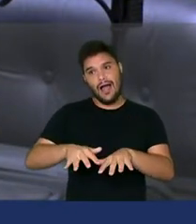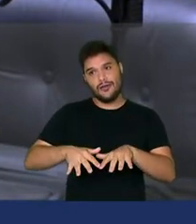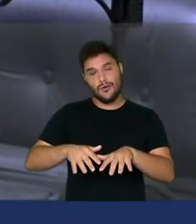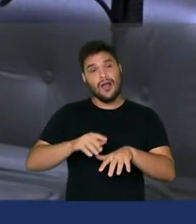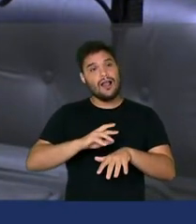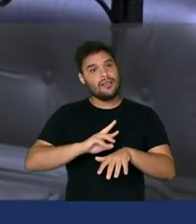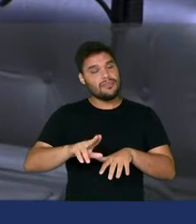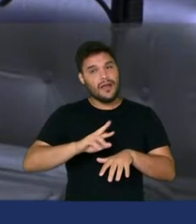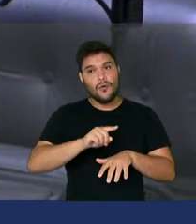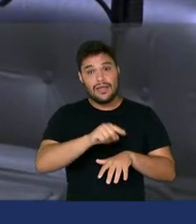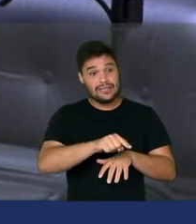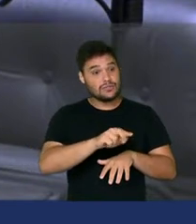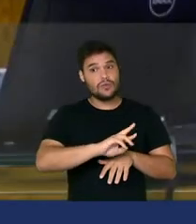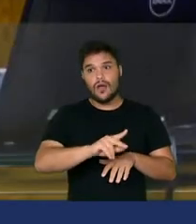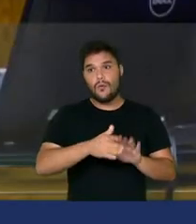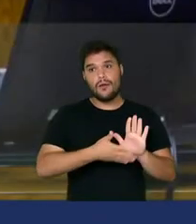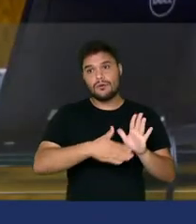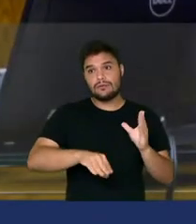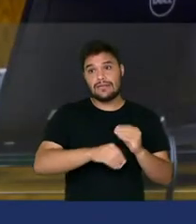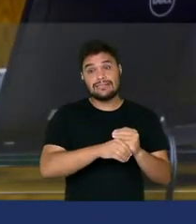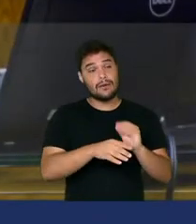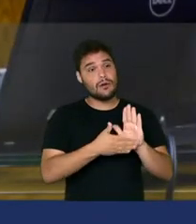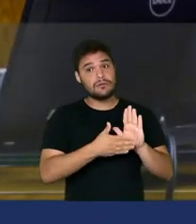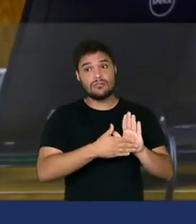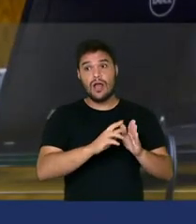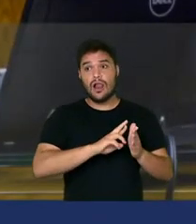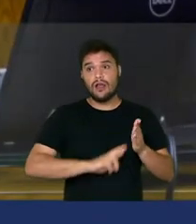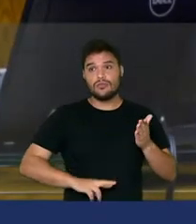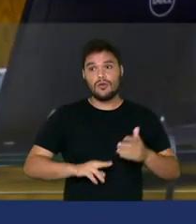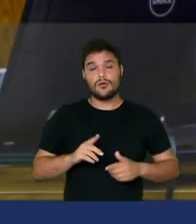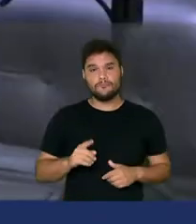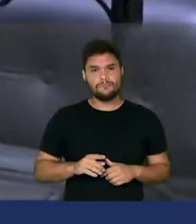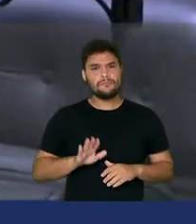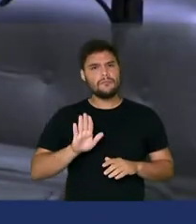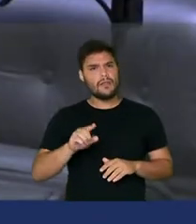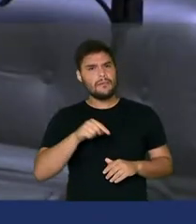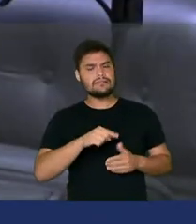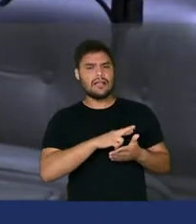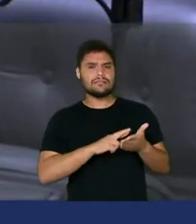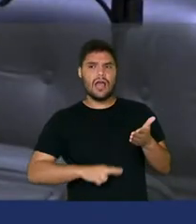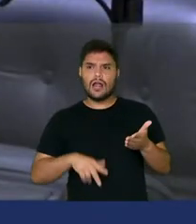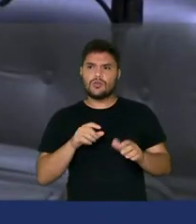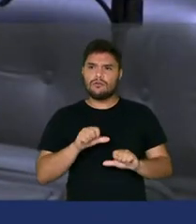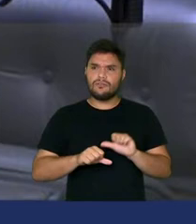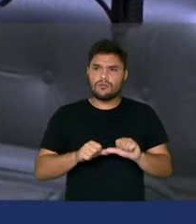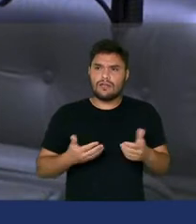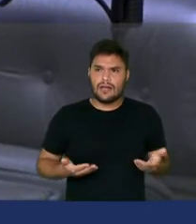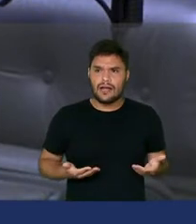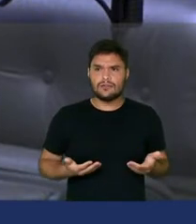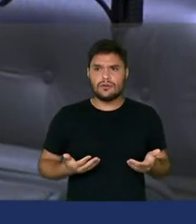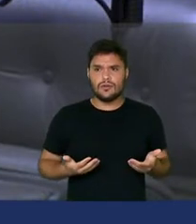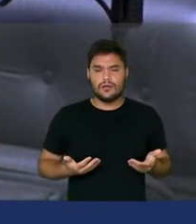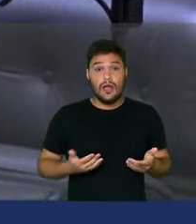QUE POSSA CHEGAR NUM ACORDO. [SOBREPOSIÇÃO DE VOZES] [PRESIDENTE]: NÃO É O PARECER DAS EMENDAS DE PLENÁRIO, É PARECER DA MATÉ RIA.